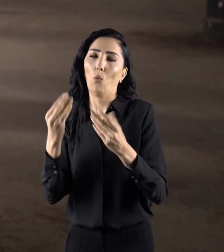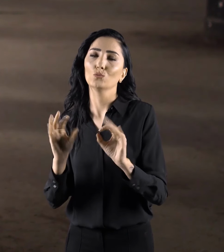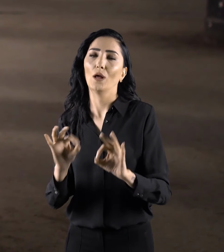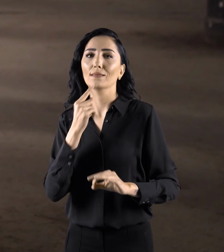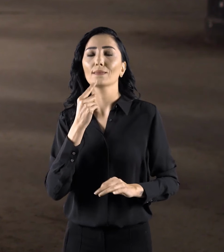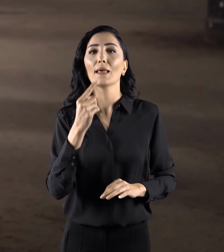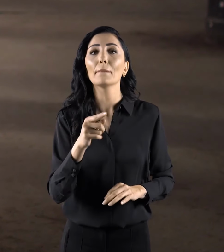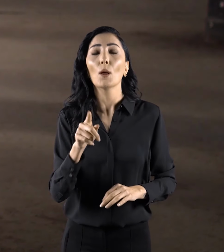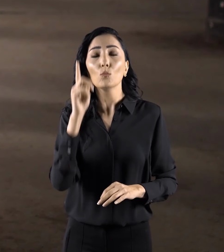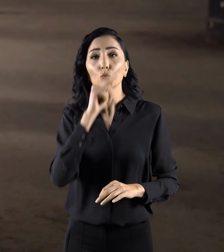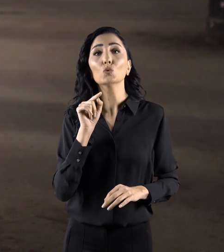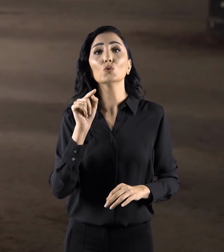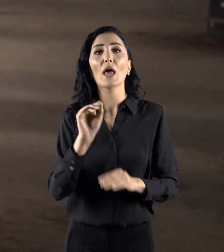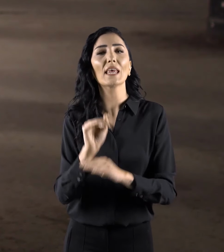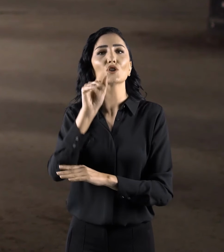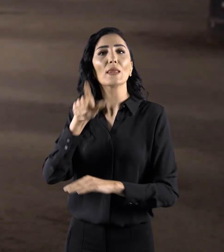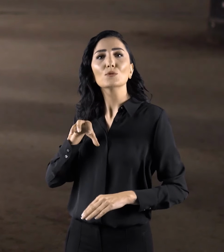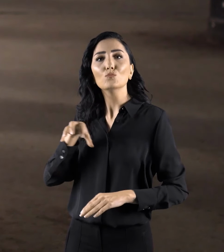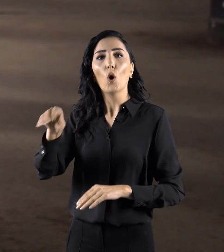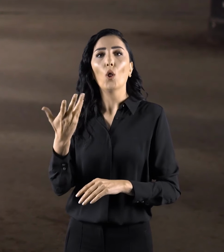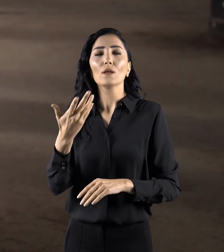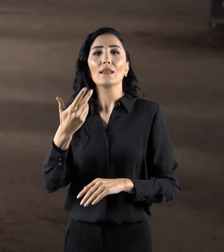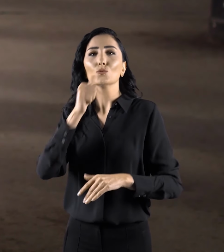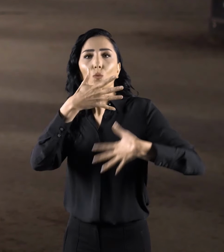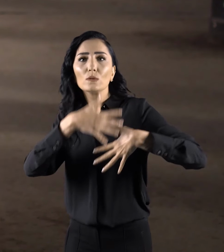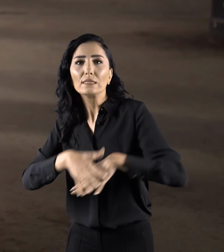O yüzden yaşadığınız bölgenin sel haritasını bilmek ve